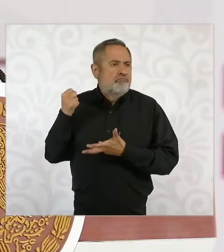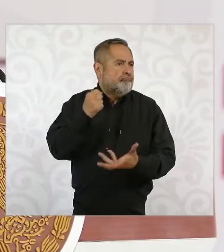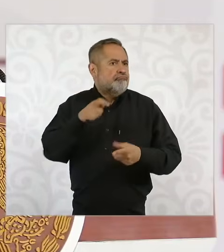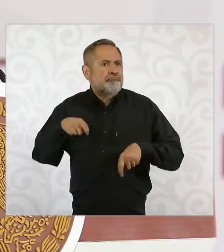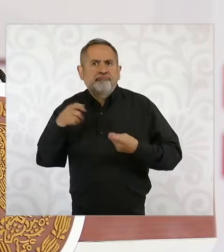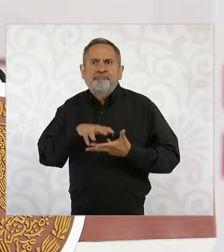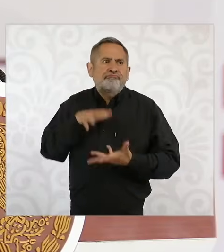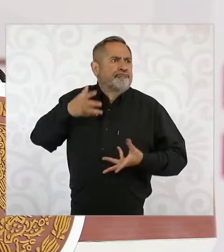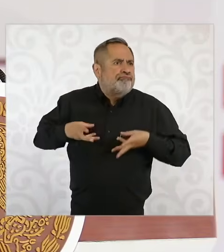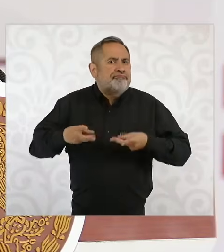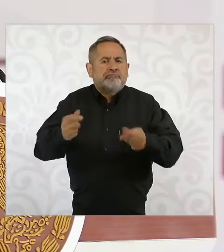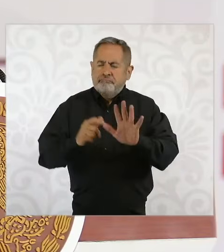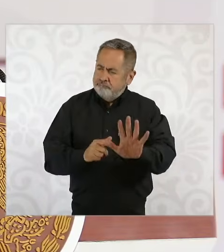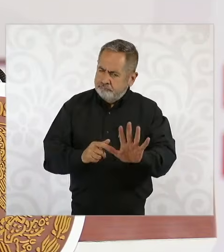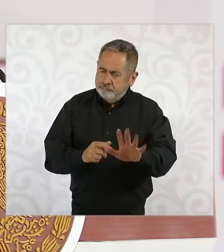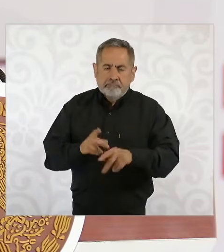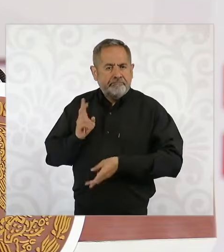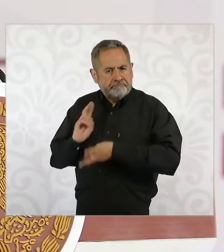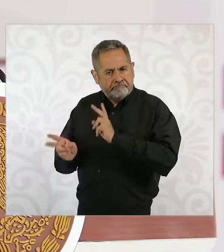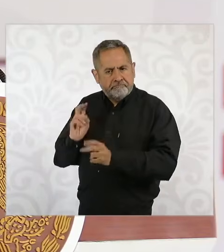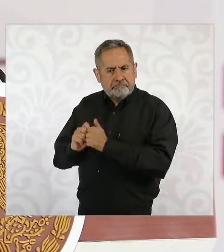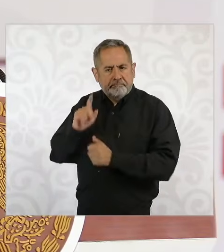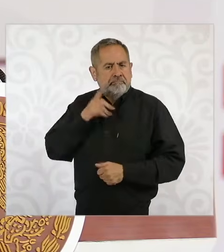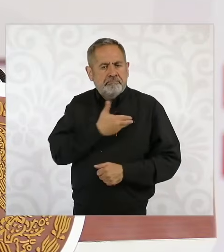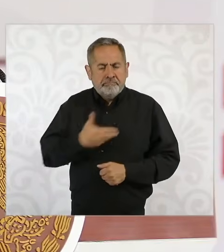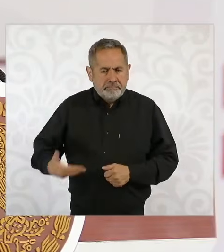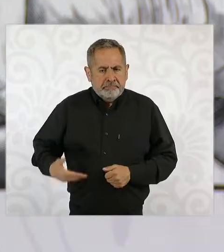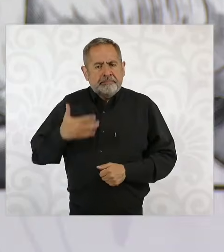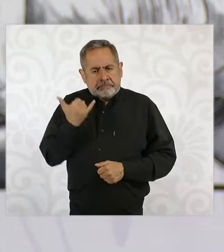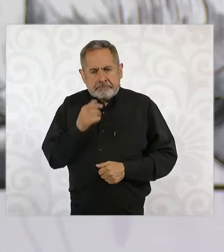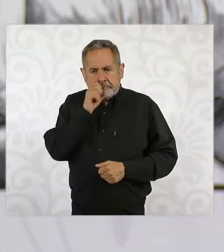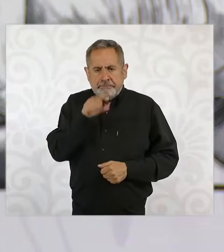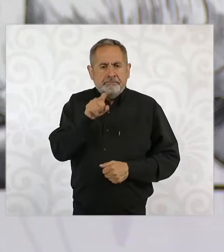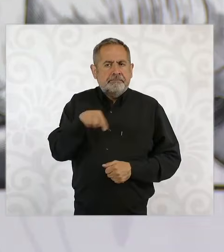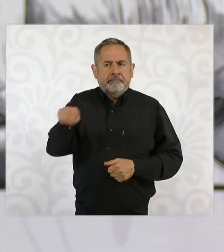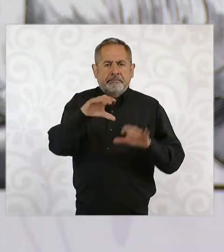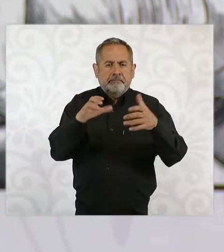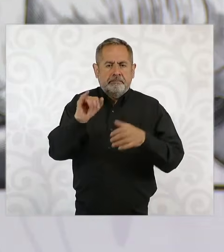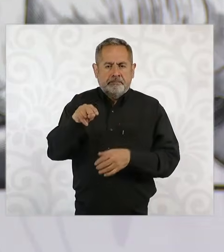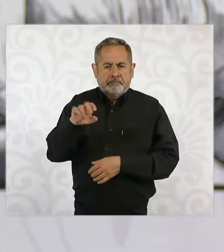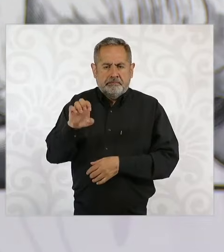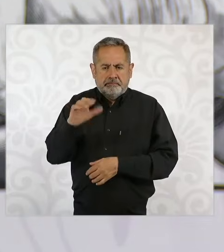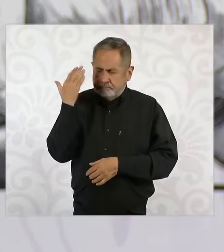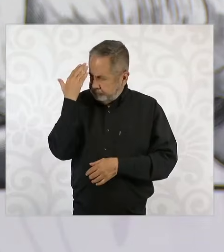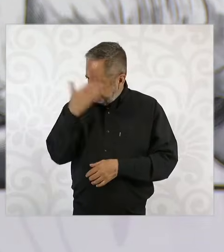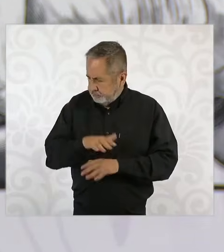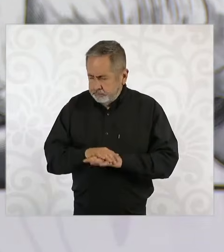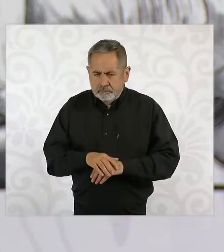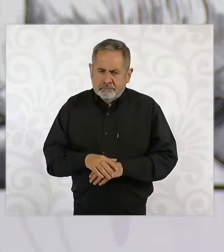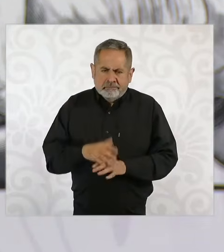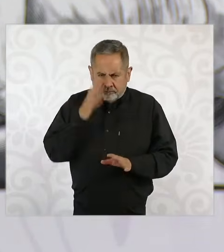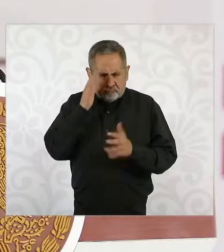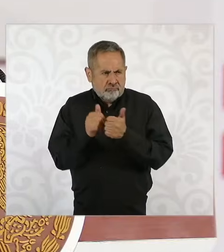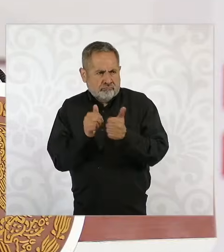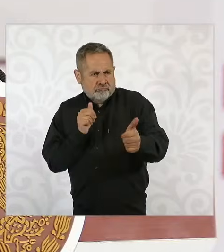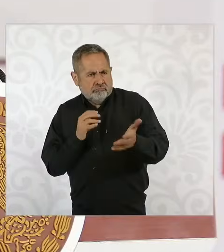la presidenta y con algunos eh de los integrantes del Consejo. Sabemos de la autonomía, pero también